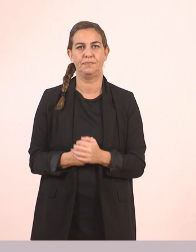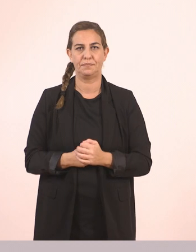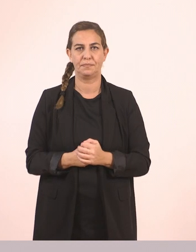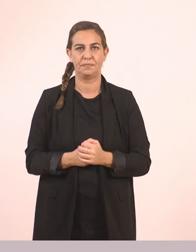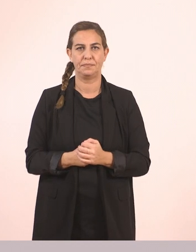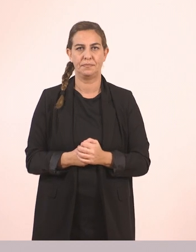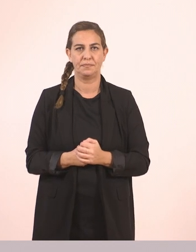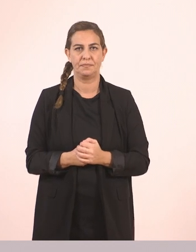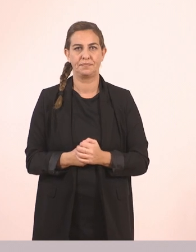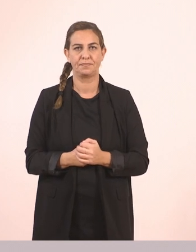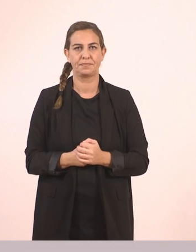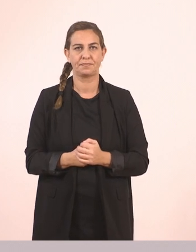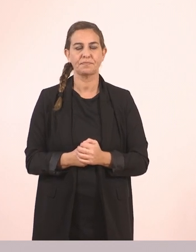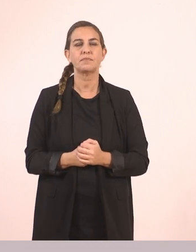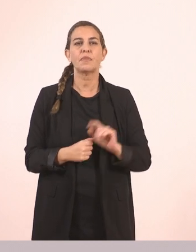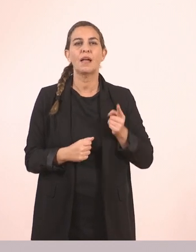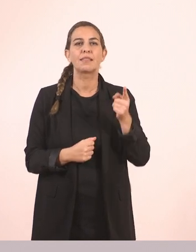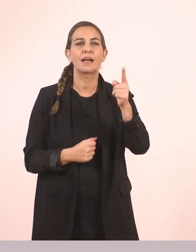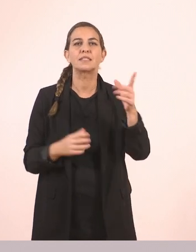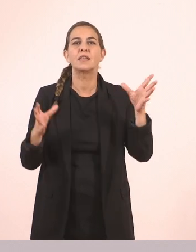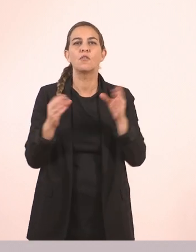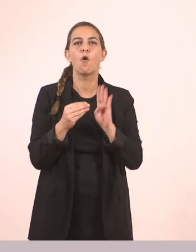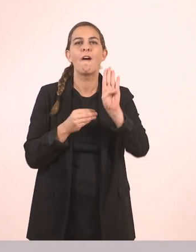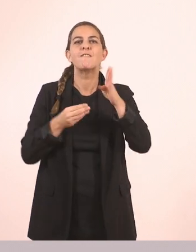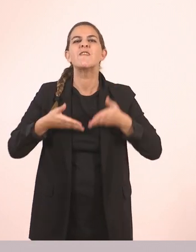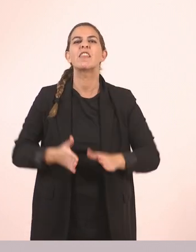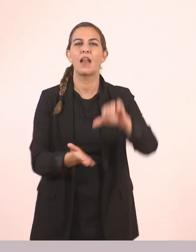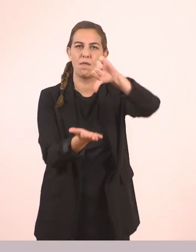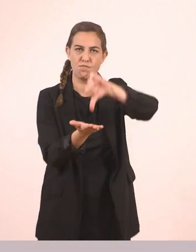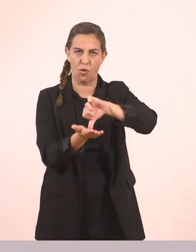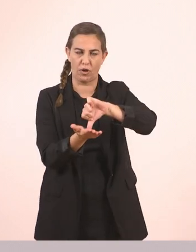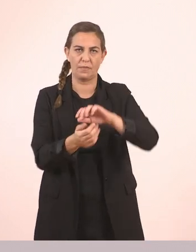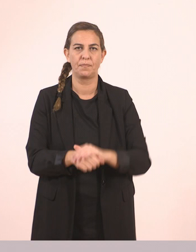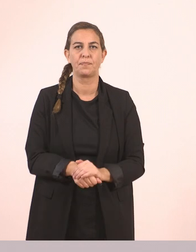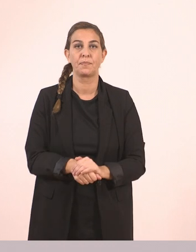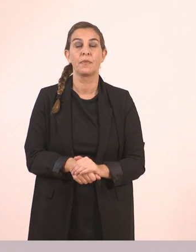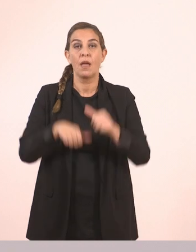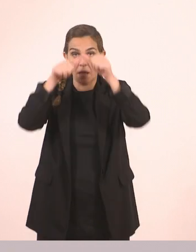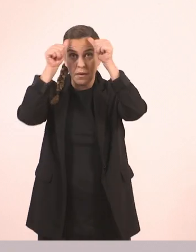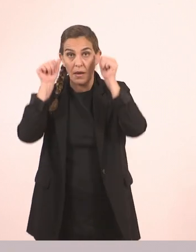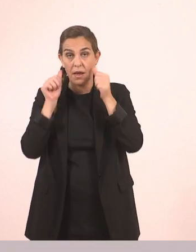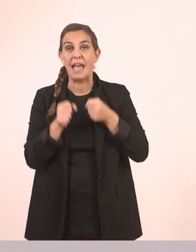Το ταξίδι στη Βηθλεέμ και η γέννηση του Χριστού. Η Μαρία και ο Ιωσήφ ζούσαν στη Ναζαρέτ.